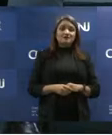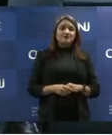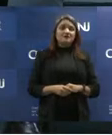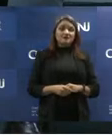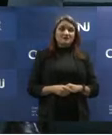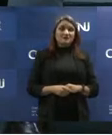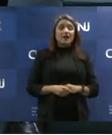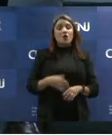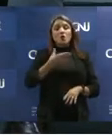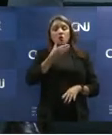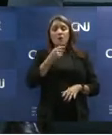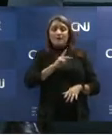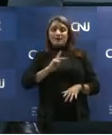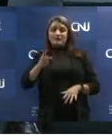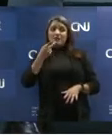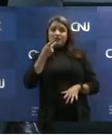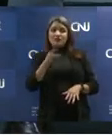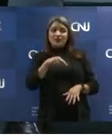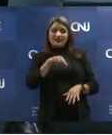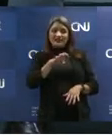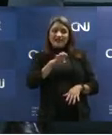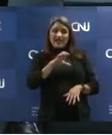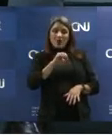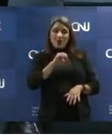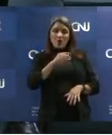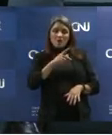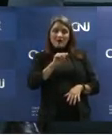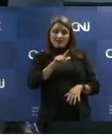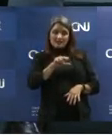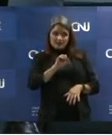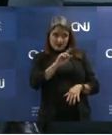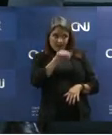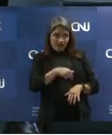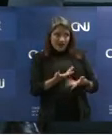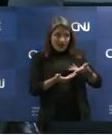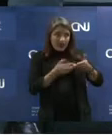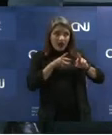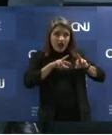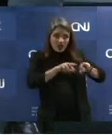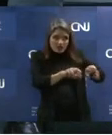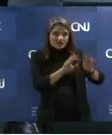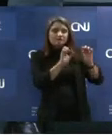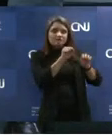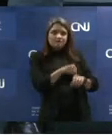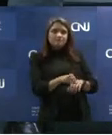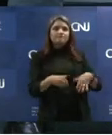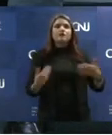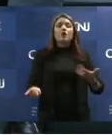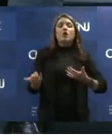Não obstante conste a informação que o processo estava com conclusão